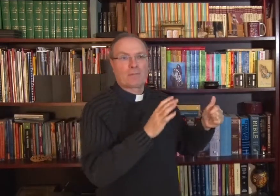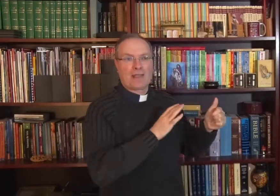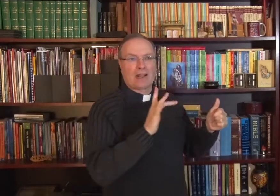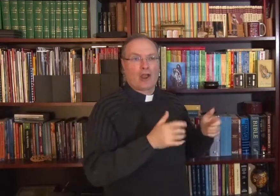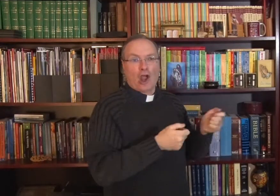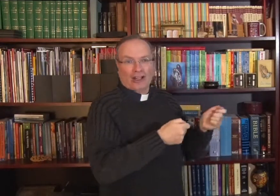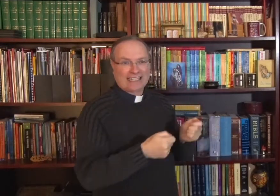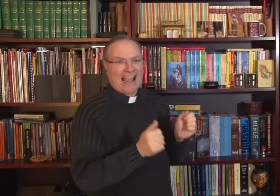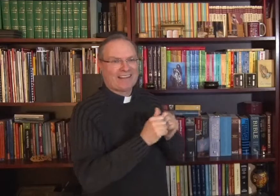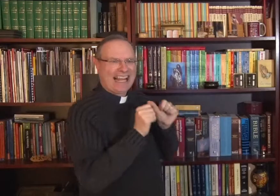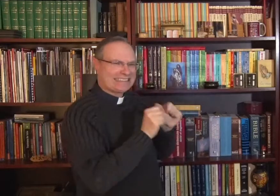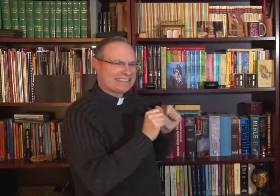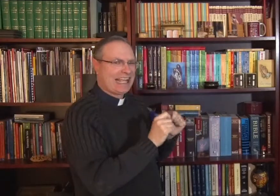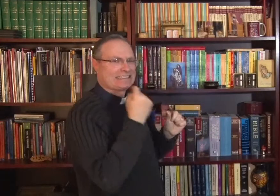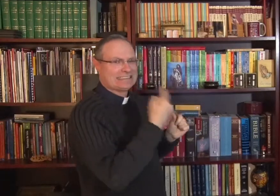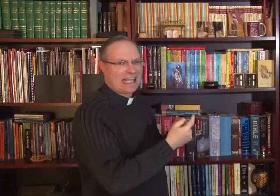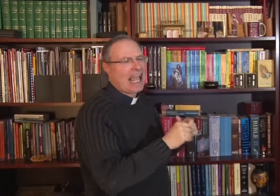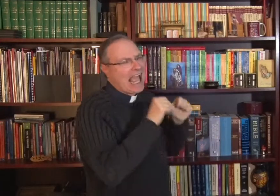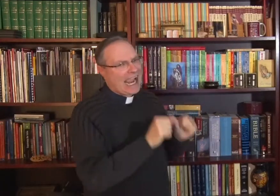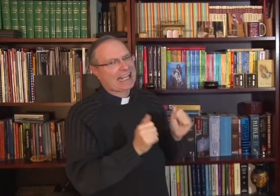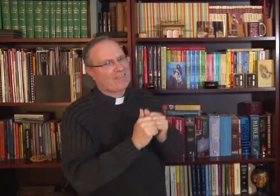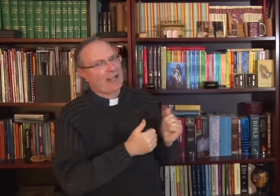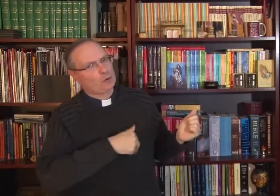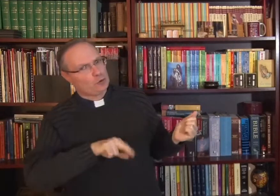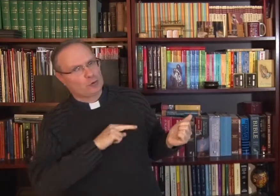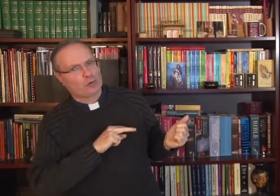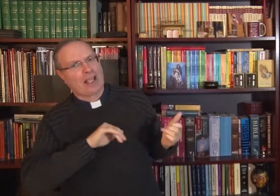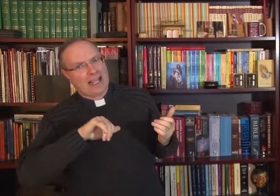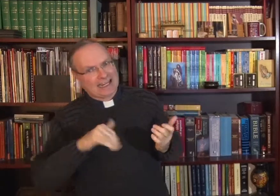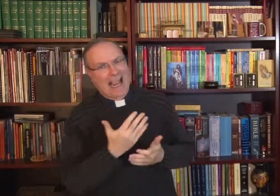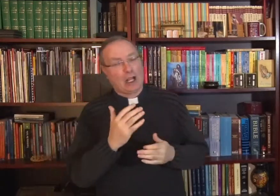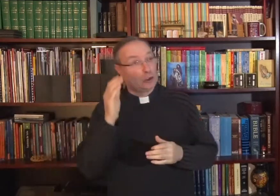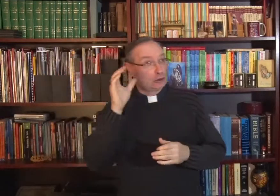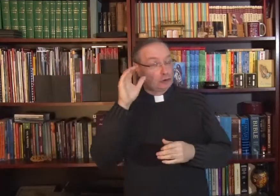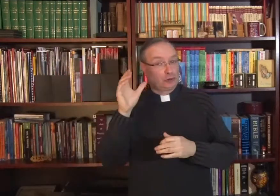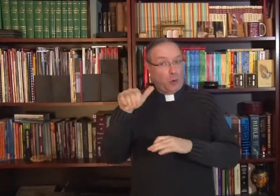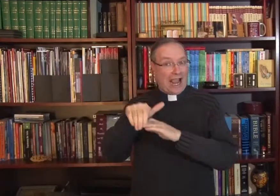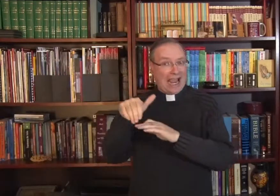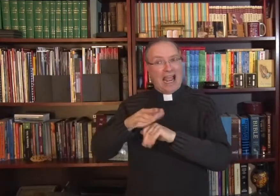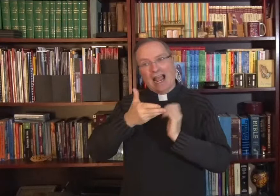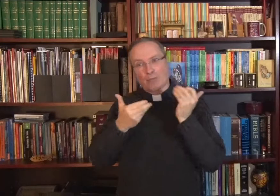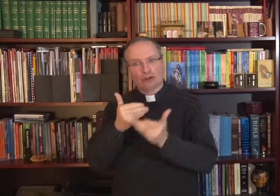mais ils le retinrent avec insistance en disant: «Reste avec nous car le soir approche,